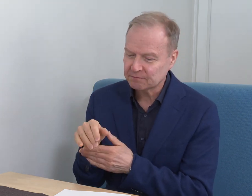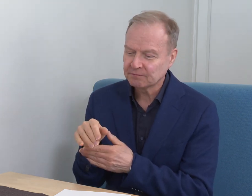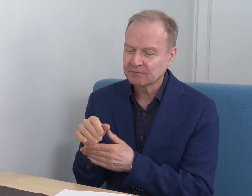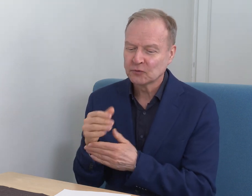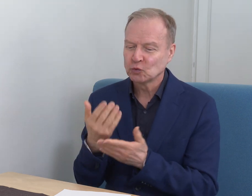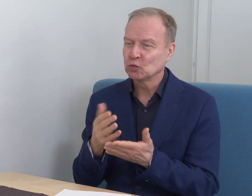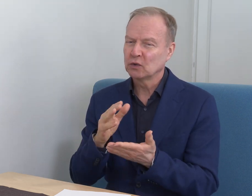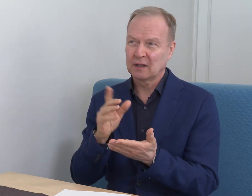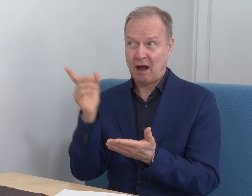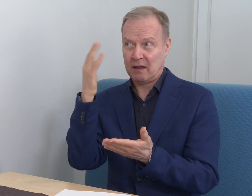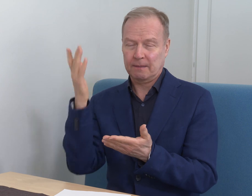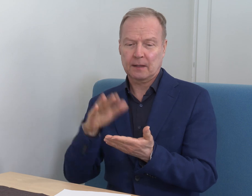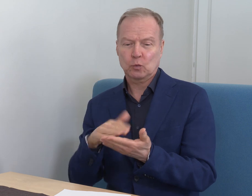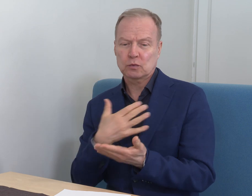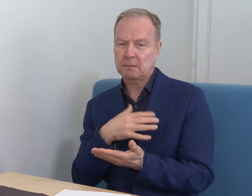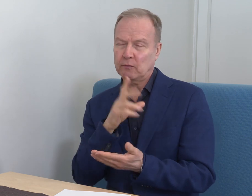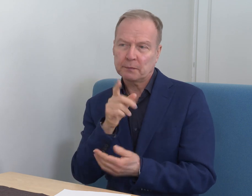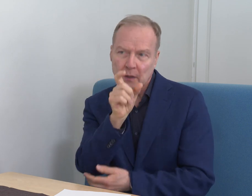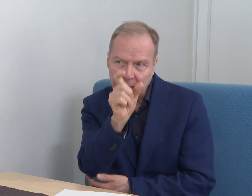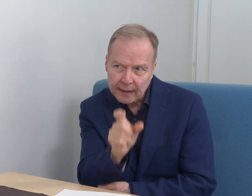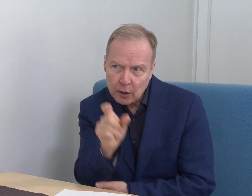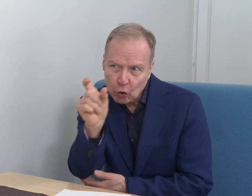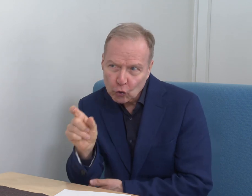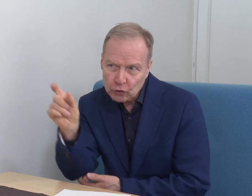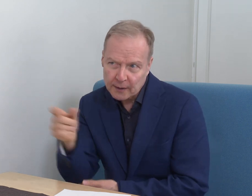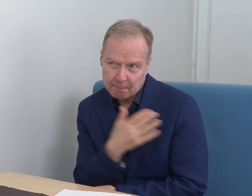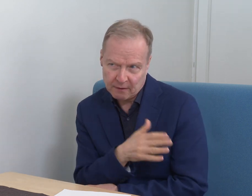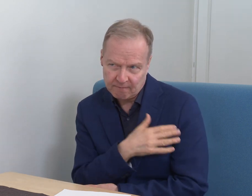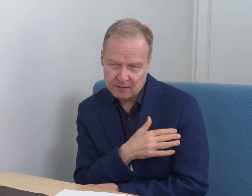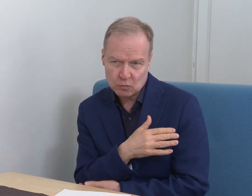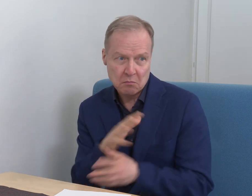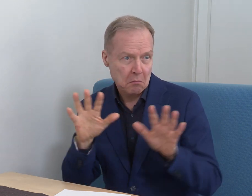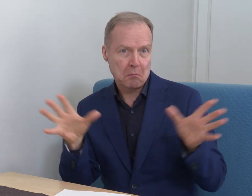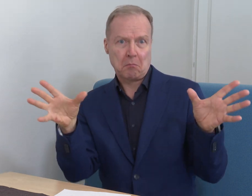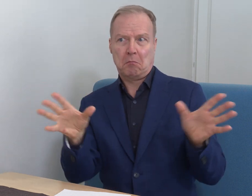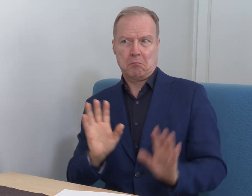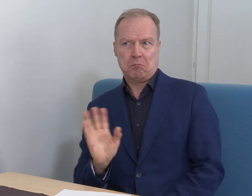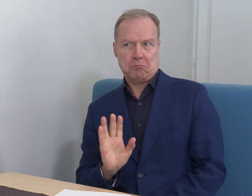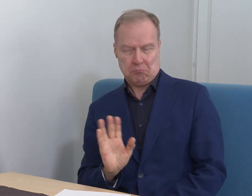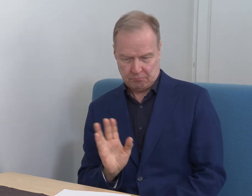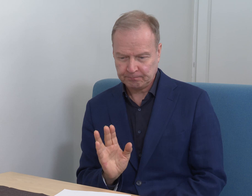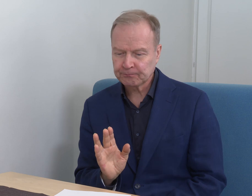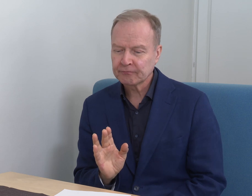koska tulkkauspalvelu on myönnetty jokaiselle henkilökohtaisesti?